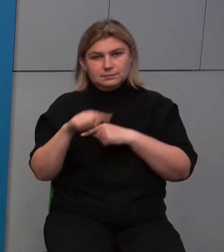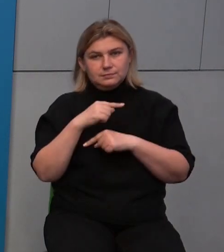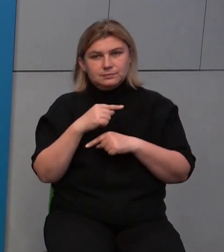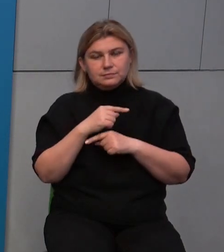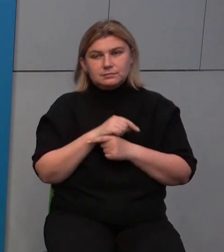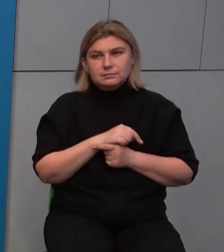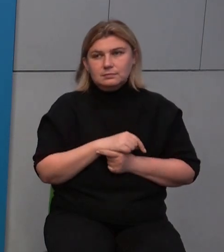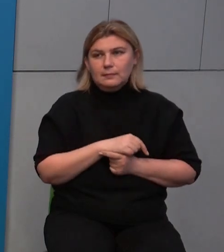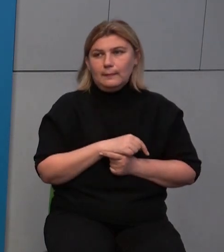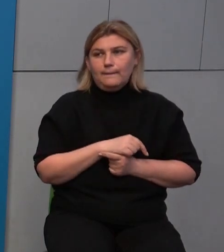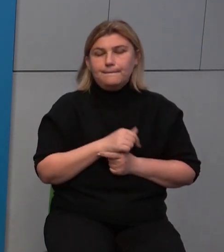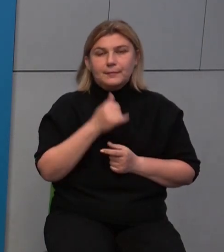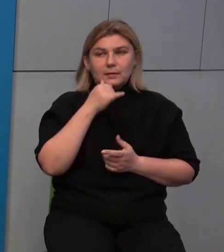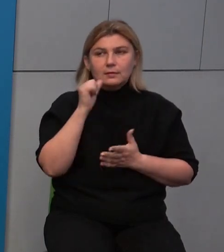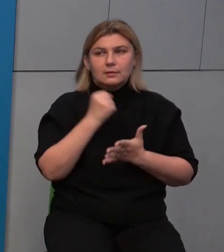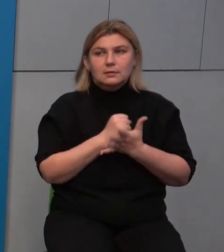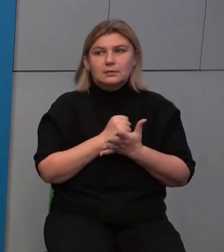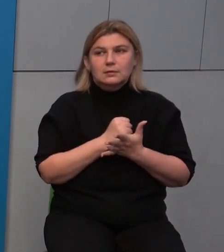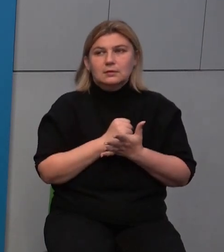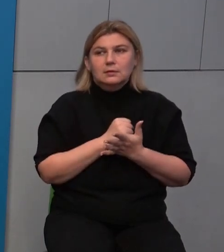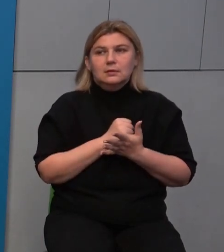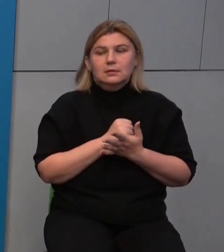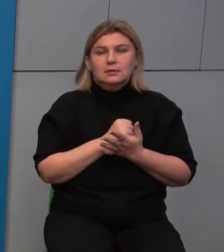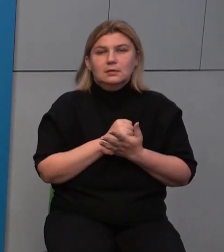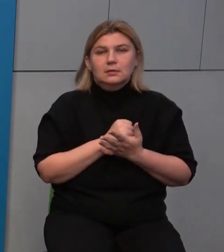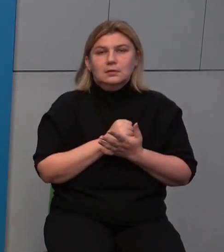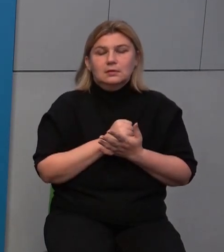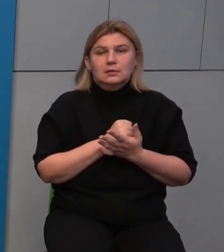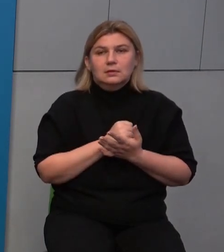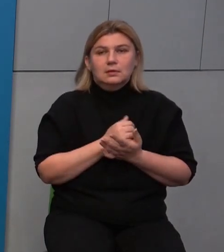w każdym razie te listy na przykład, kiedy mówi pan o Mrożku,